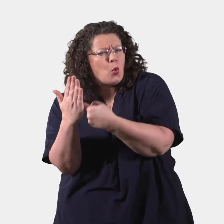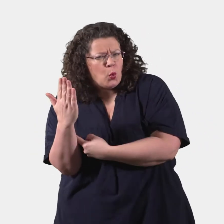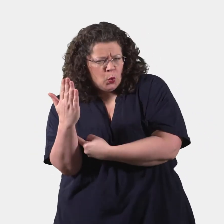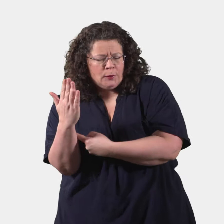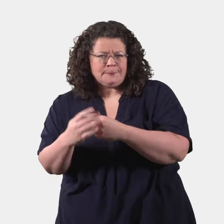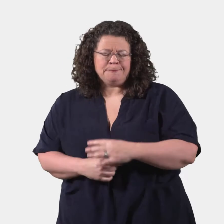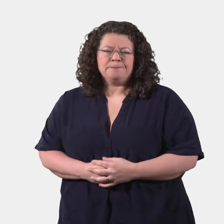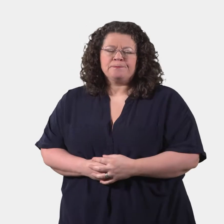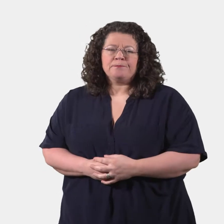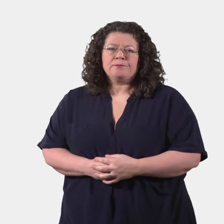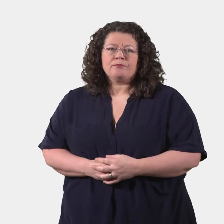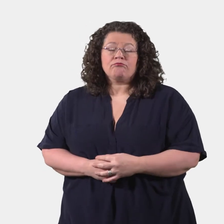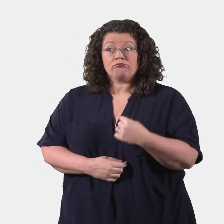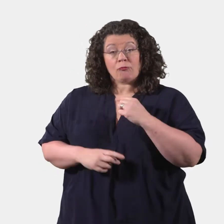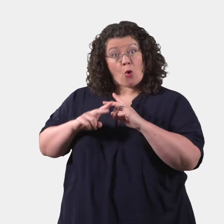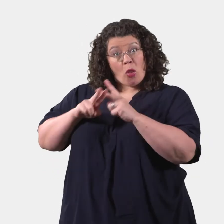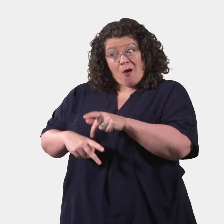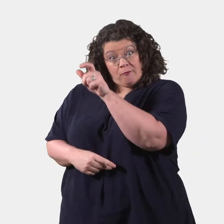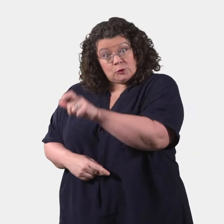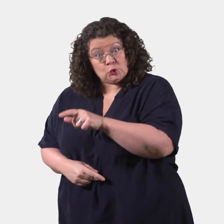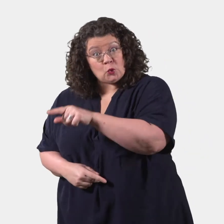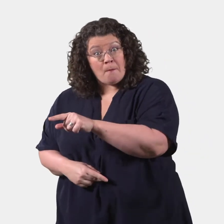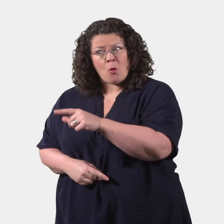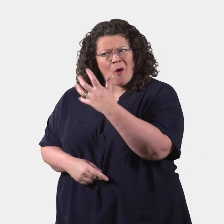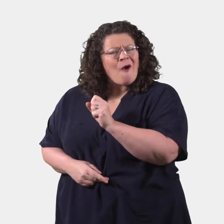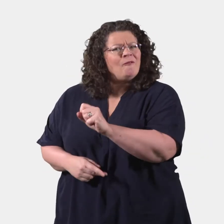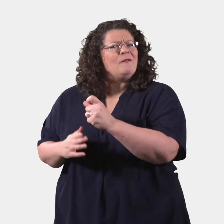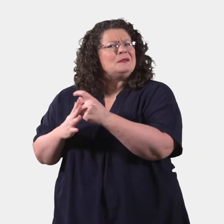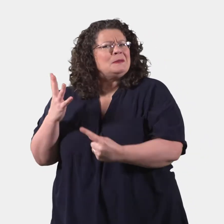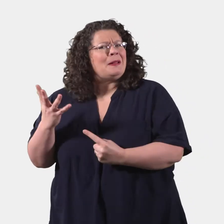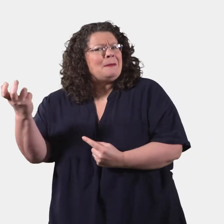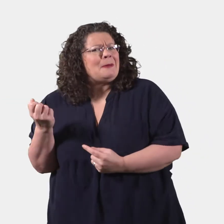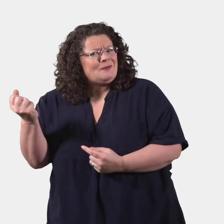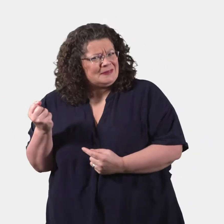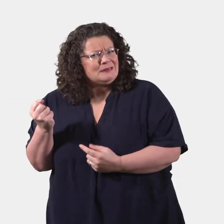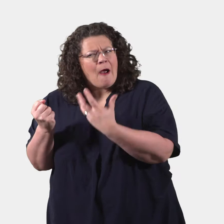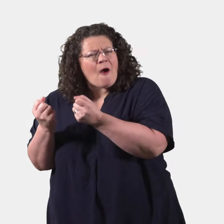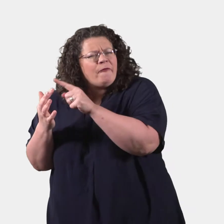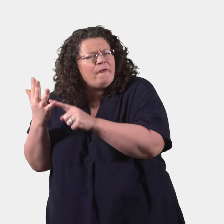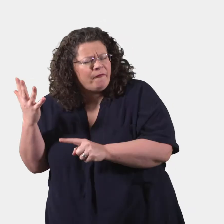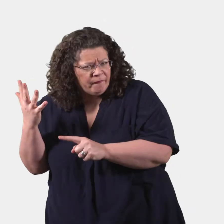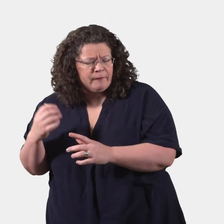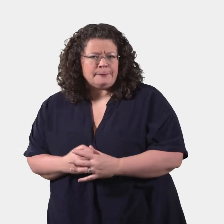Os ydych chi’n gofalu am rywun sy’n cael budd-daliadau arbennig i’r anabl,